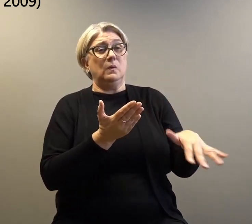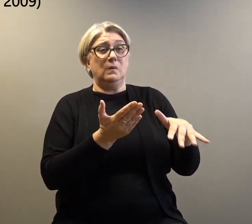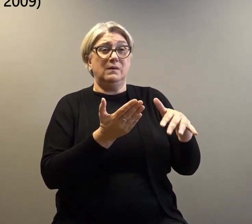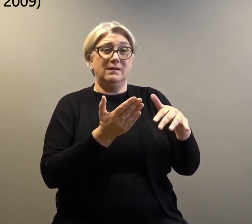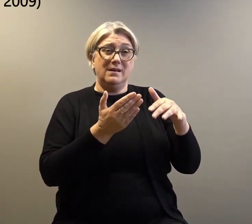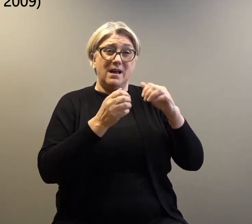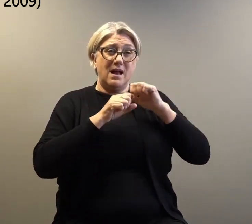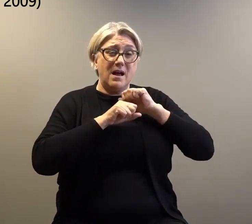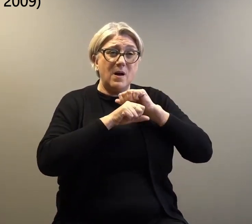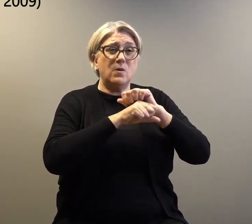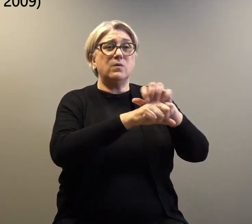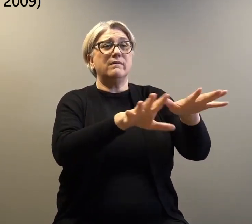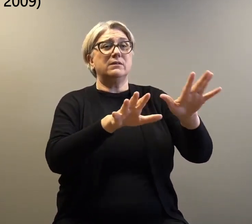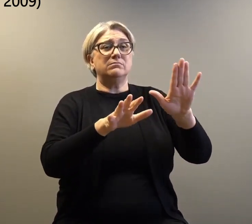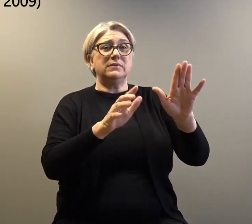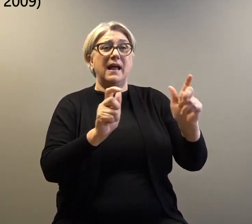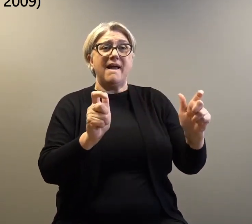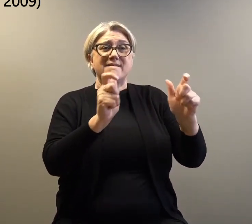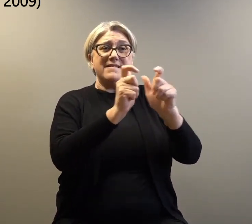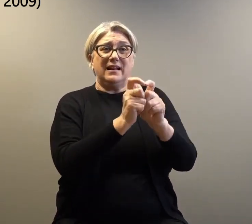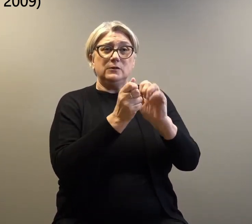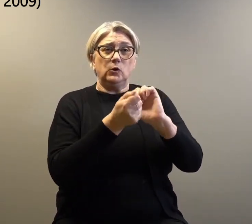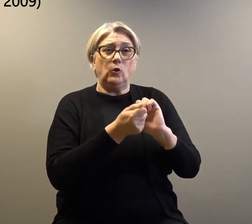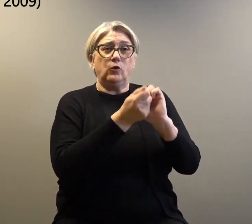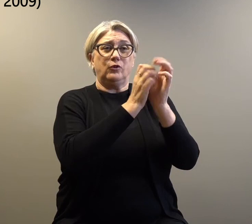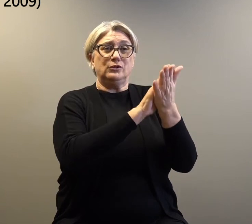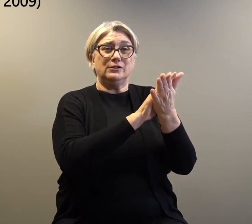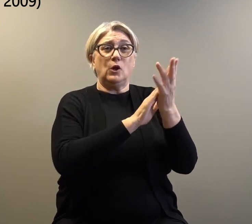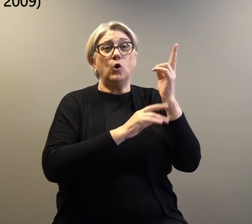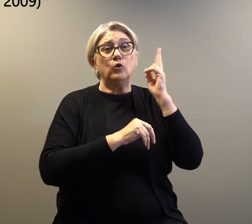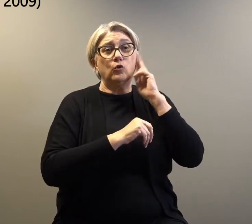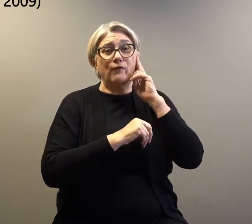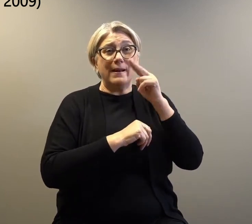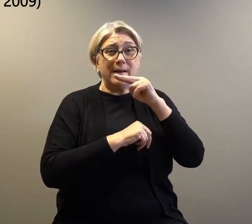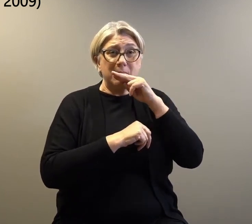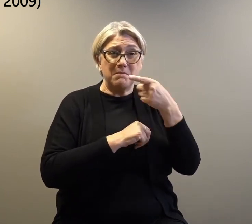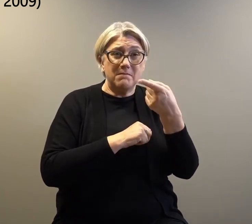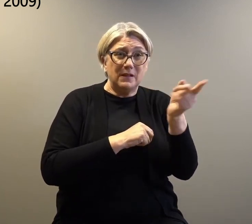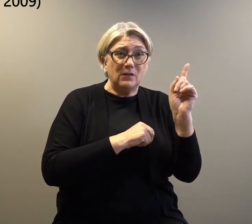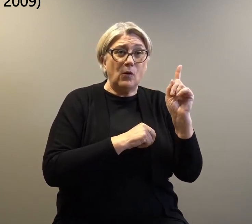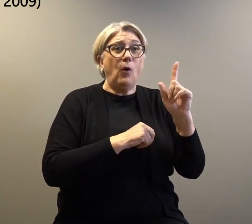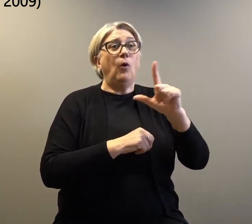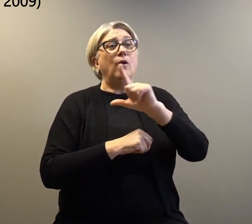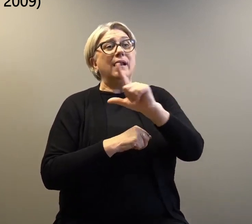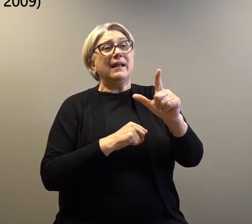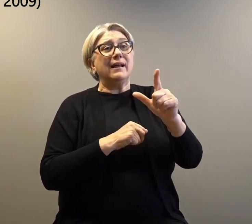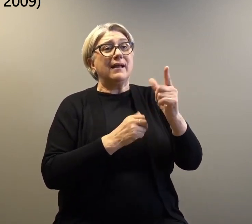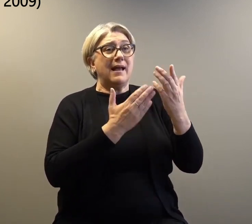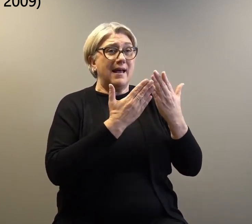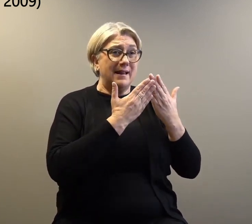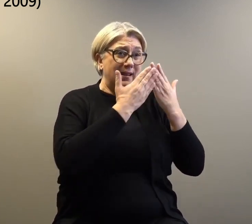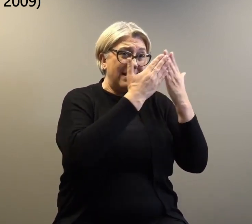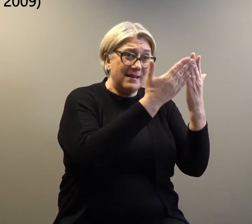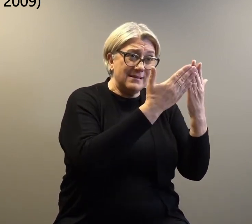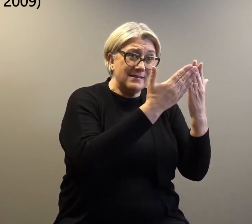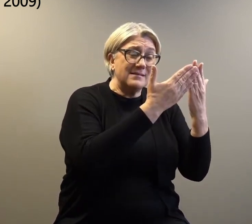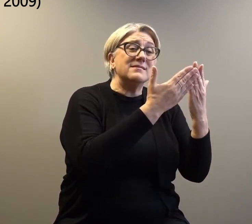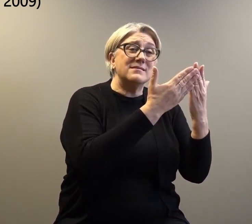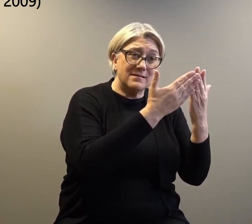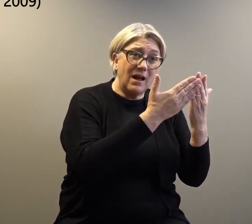sem slík hafi haft slæm áhrif á félagslegan þroska döff barna og sömuleiðis á læsi